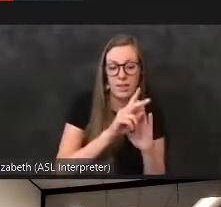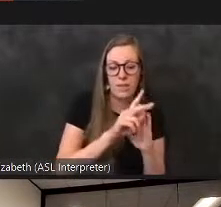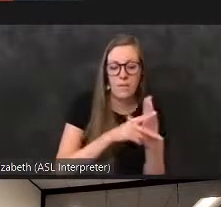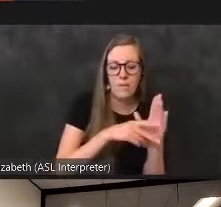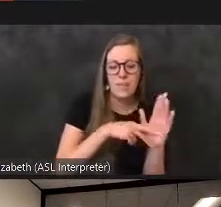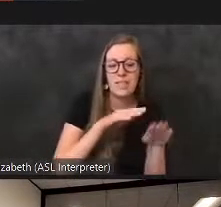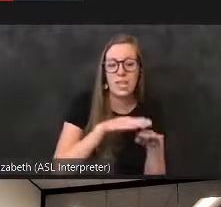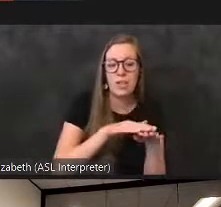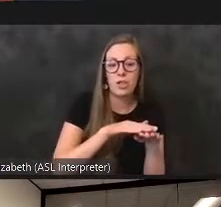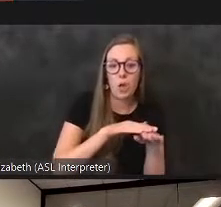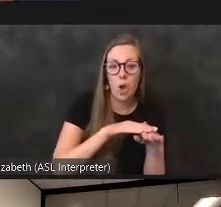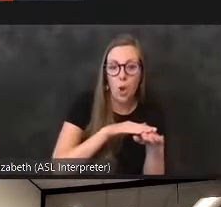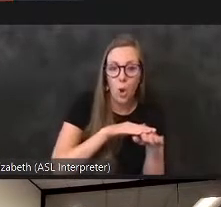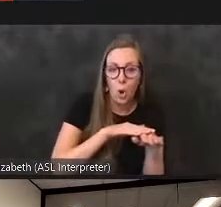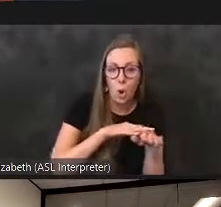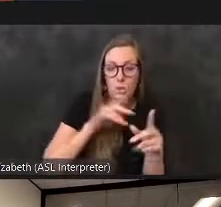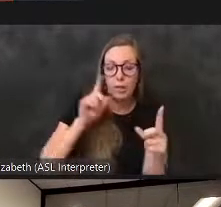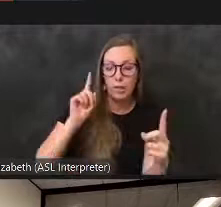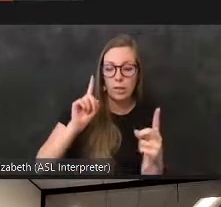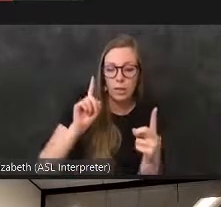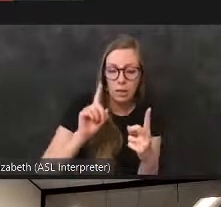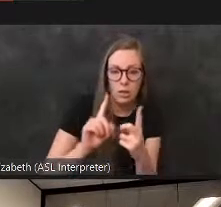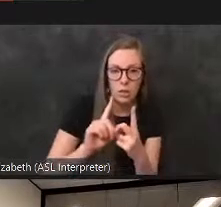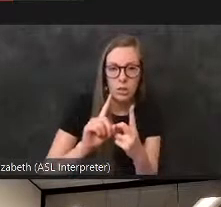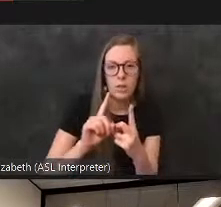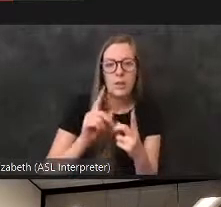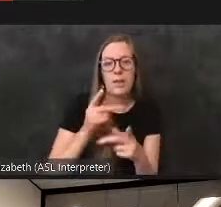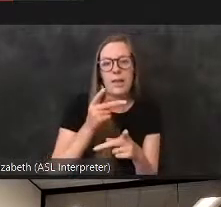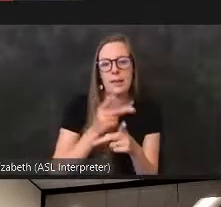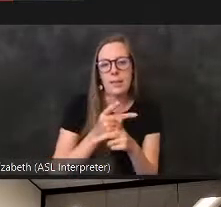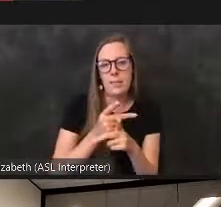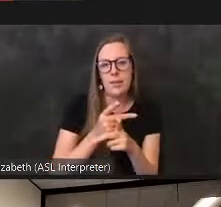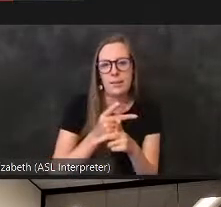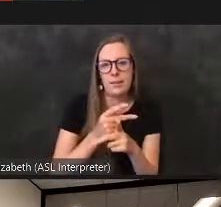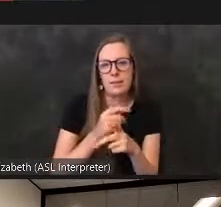y aproxima miento que tal vez sea el enfoque de no mantener más de